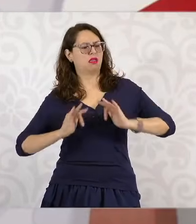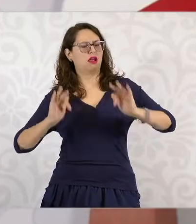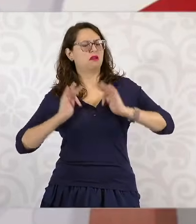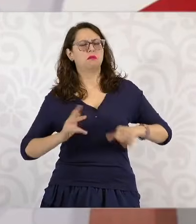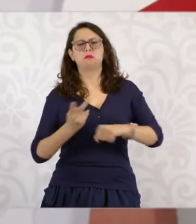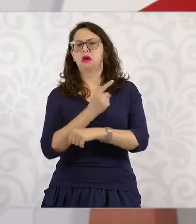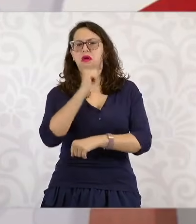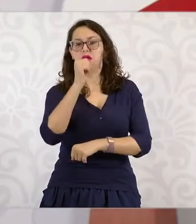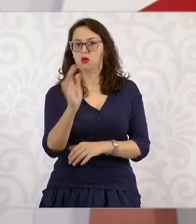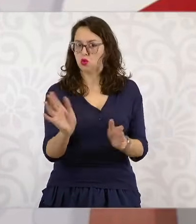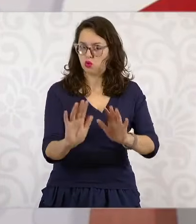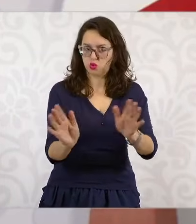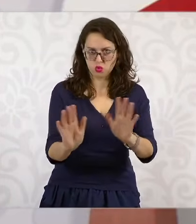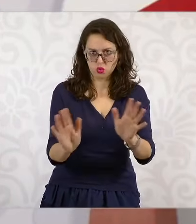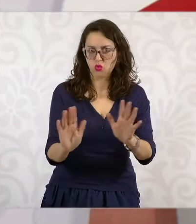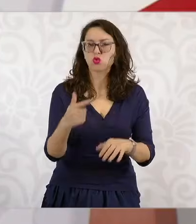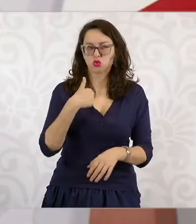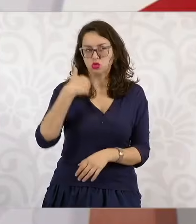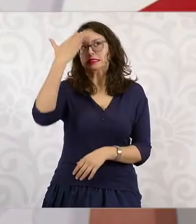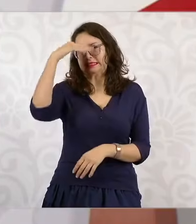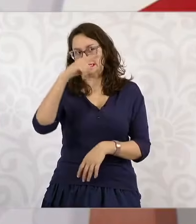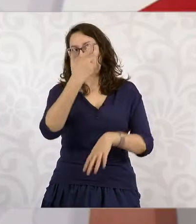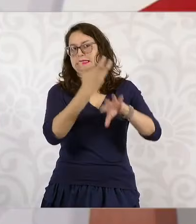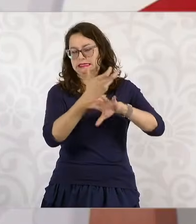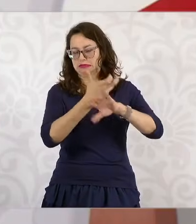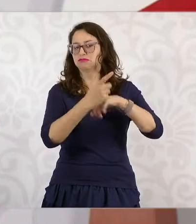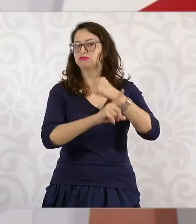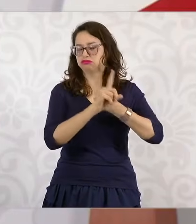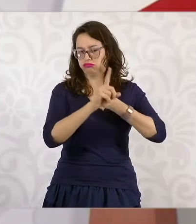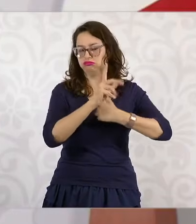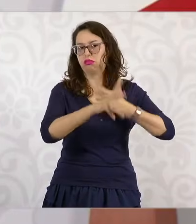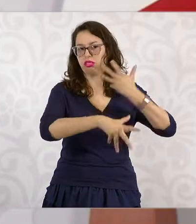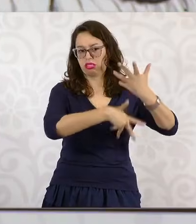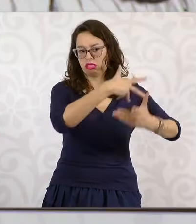Estados Unidos, pero por otra parte es realmente gratificante saber que seguimos contribuyendo,